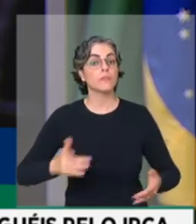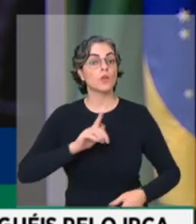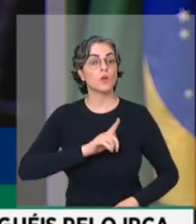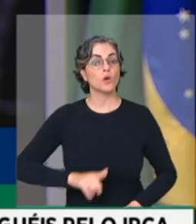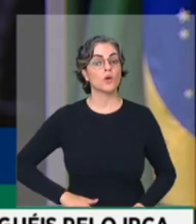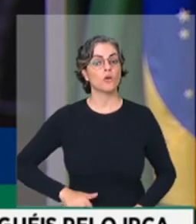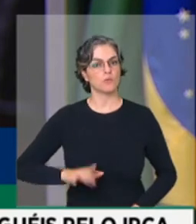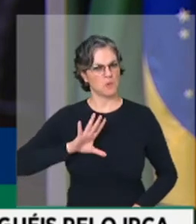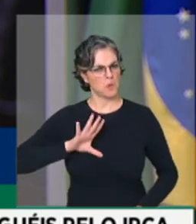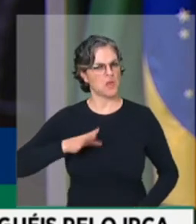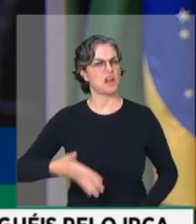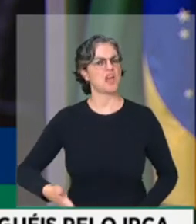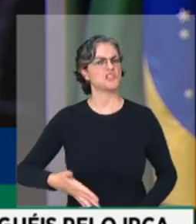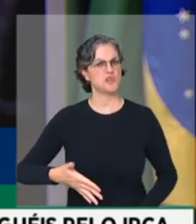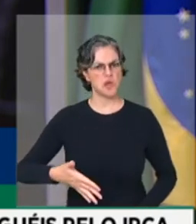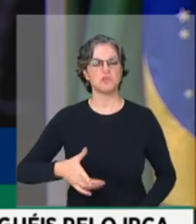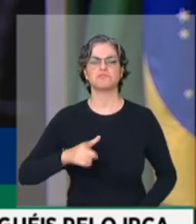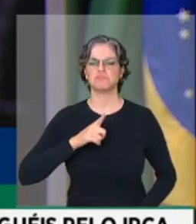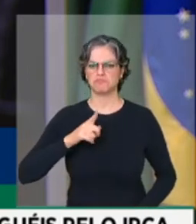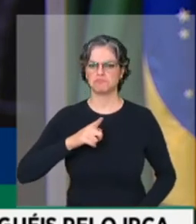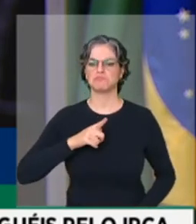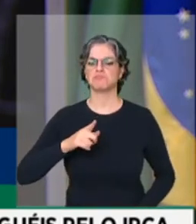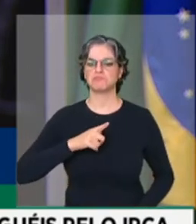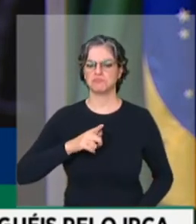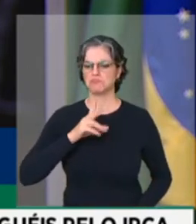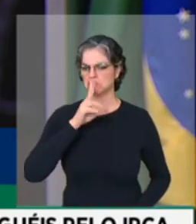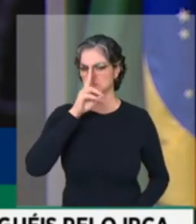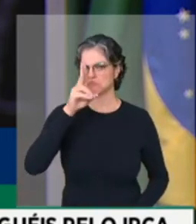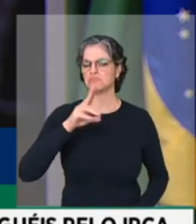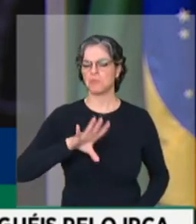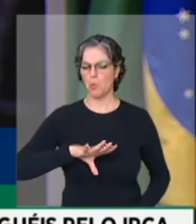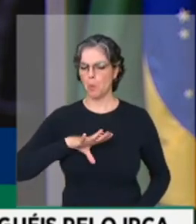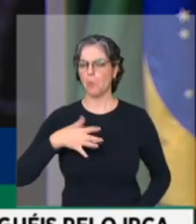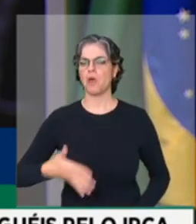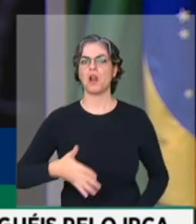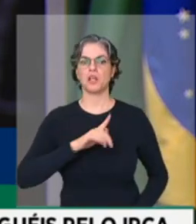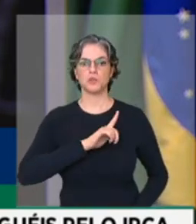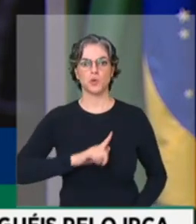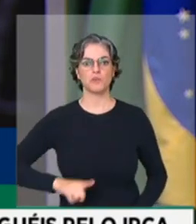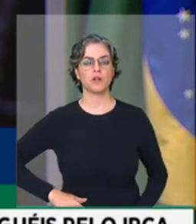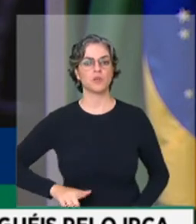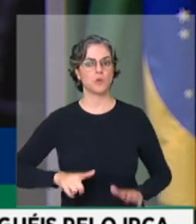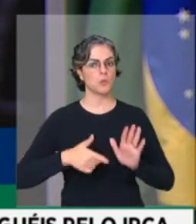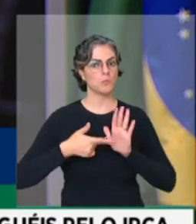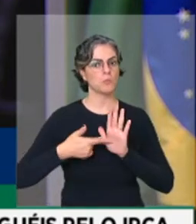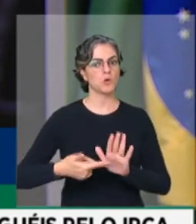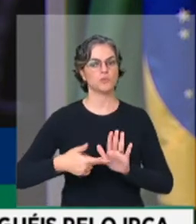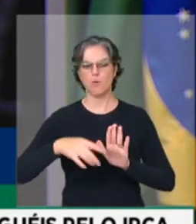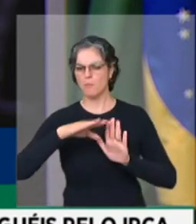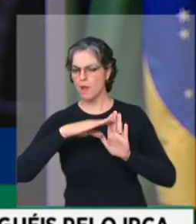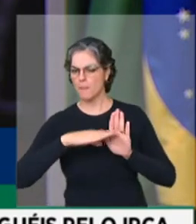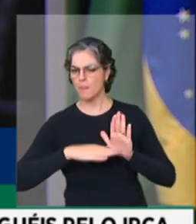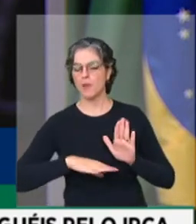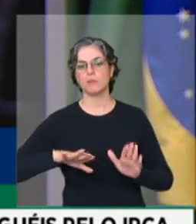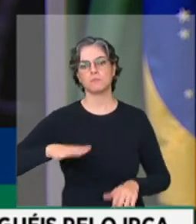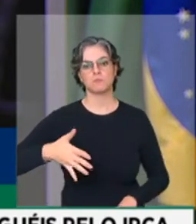UMA FORMA OUSADA... DE UMA FORMA... BASTANTE OUSADA... APRESENTOU INVESTIMENTOS DA ORDEM DE 323 MILHÕES DE